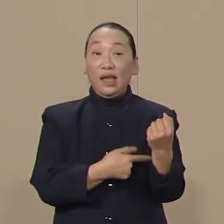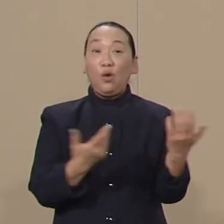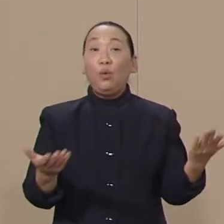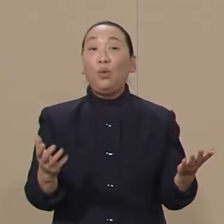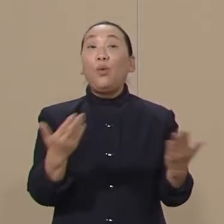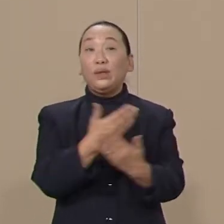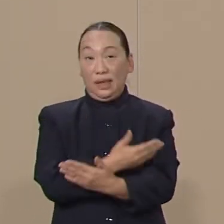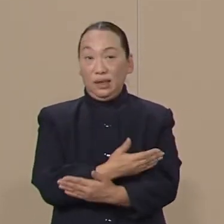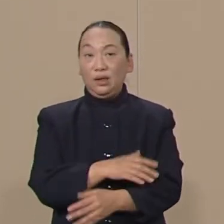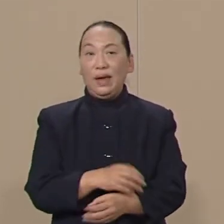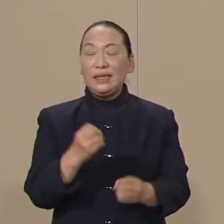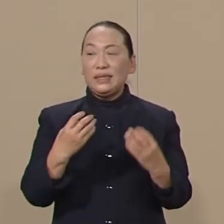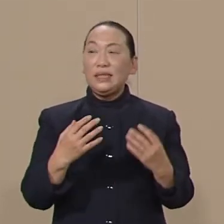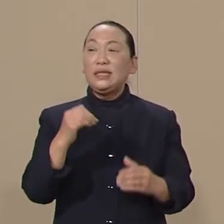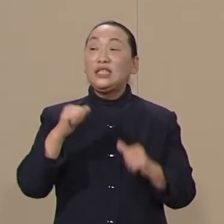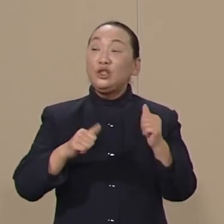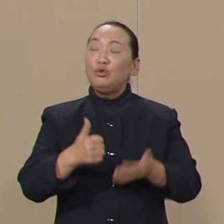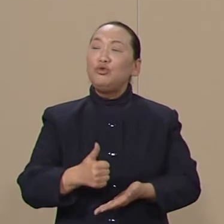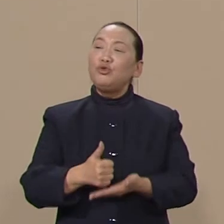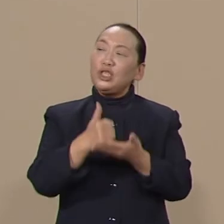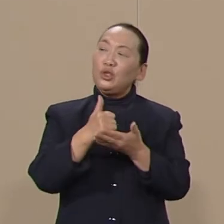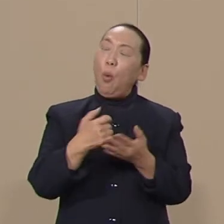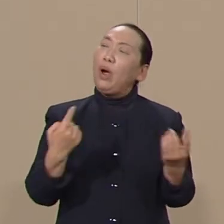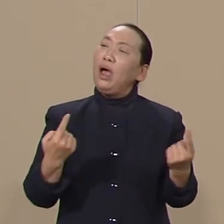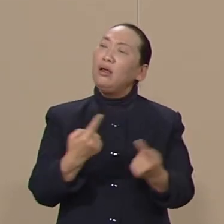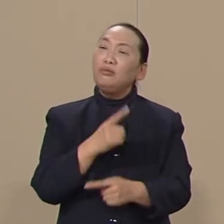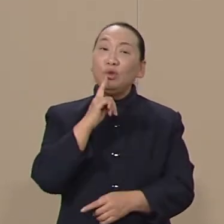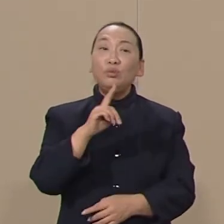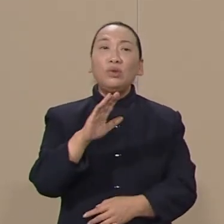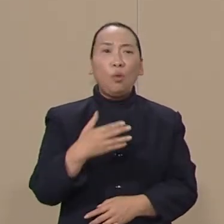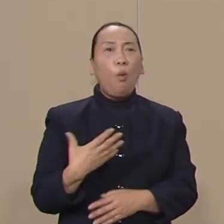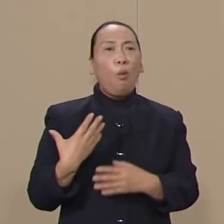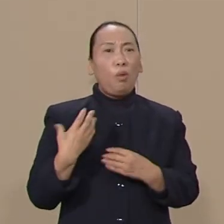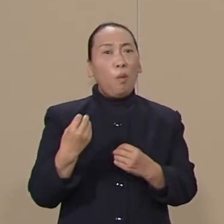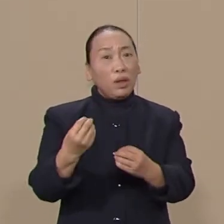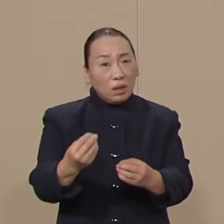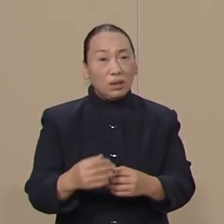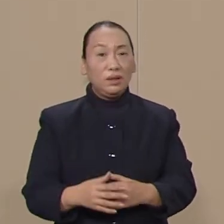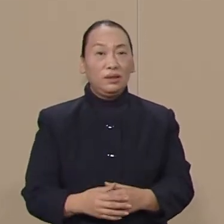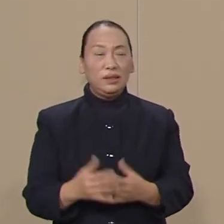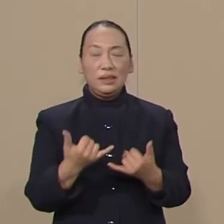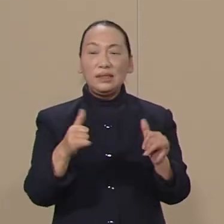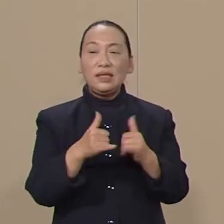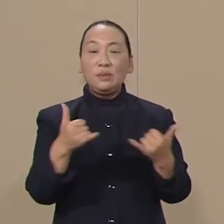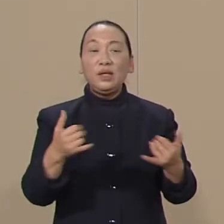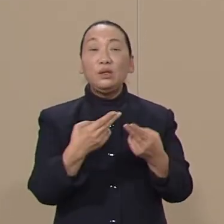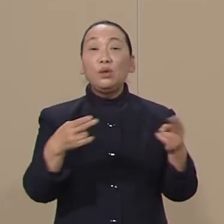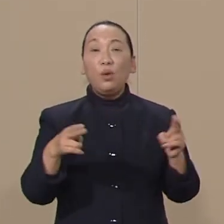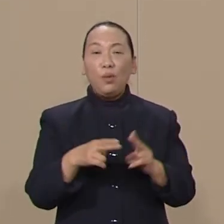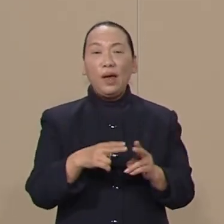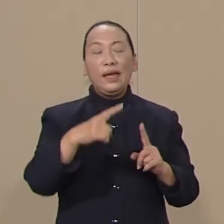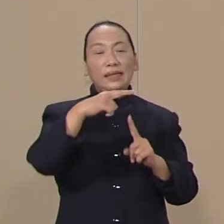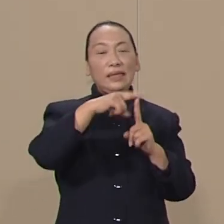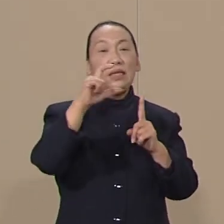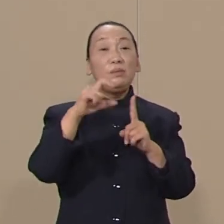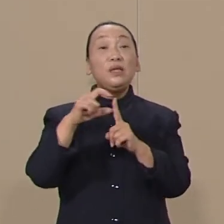新自由主義を変えるっていうこと だったのにまた出てきている 社民党はTPP参加にも反対です